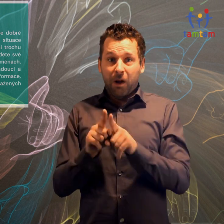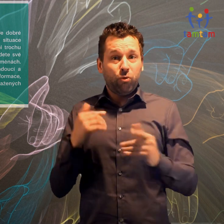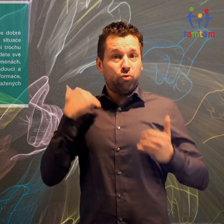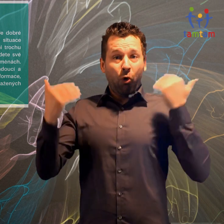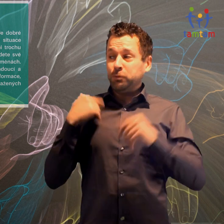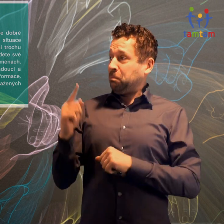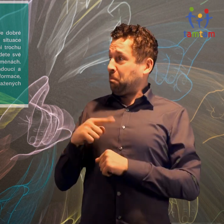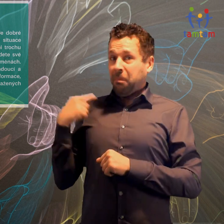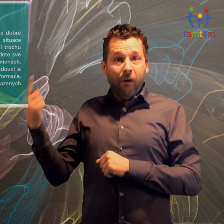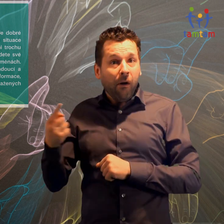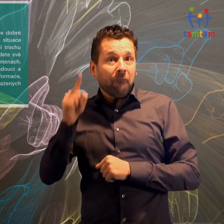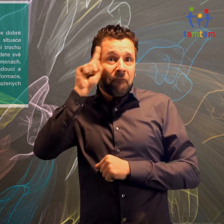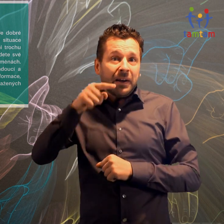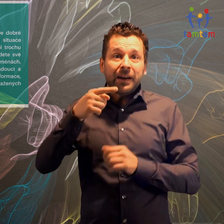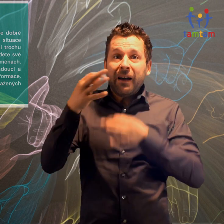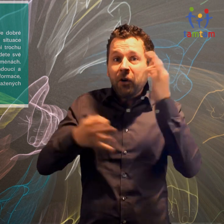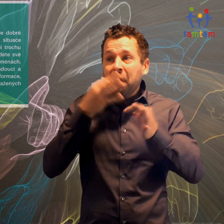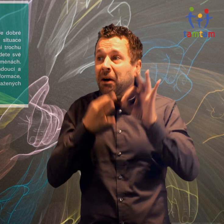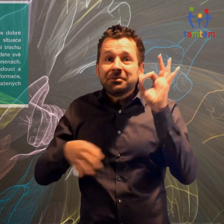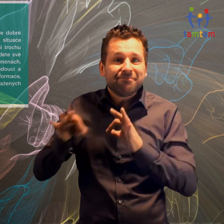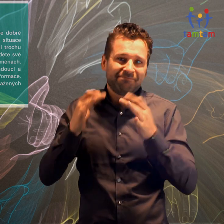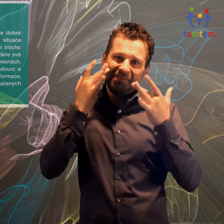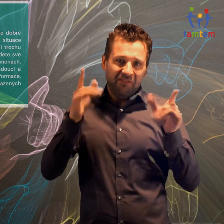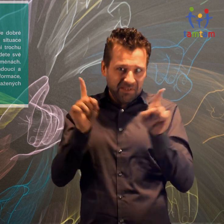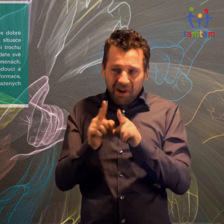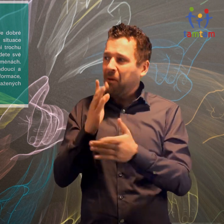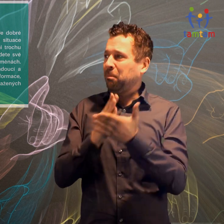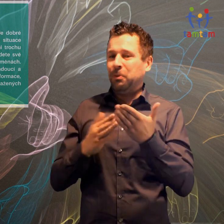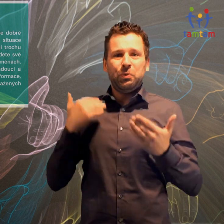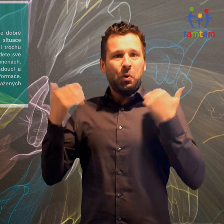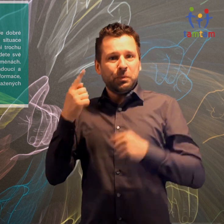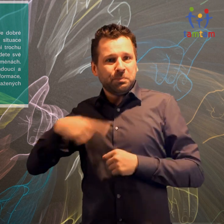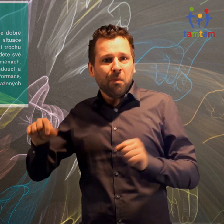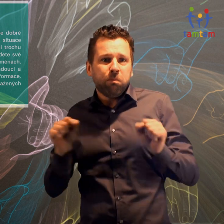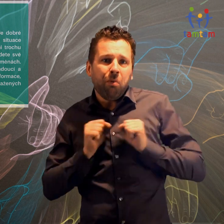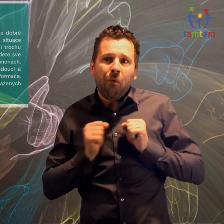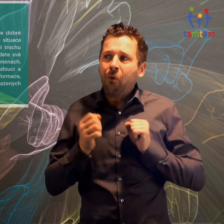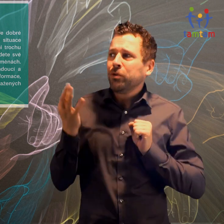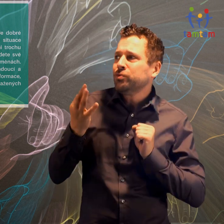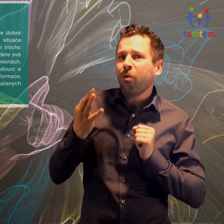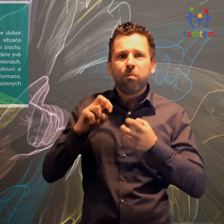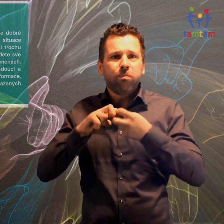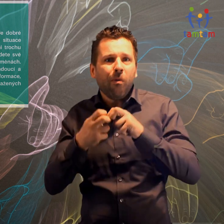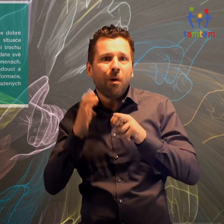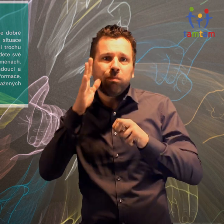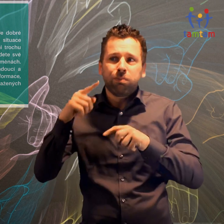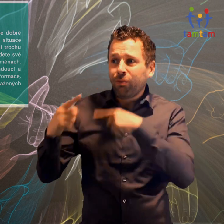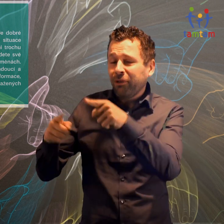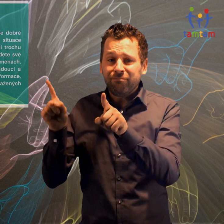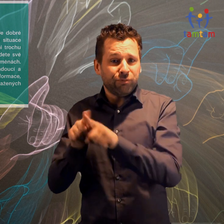Sdělte jim, že ani dospělí neví přesné infromace o tom, jak se situace bude vyvíjet.